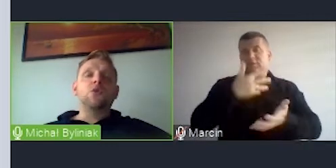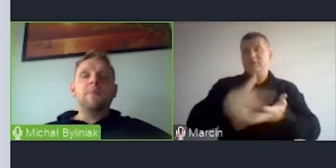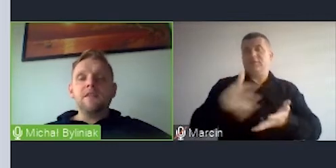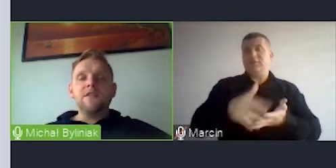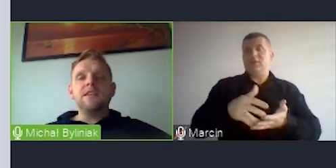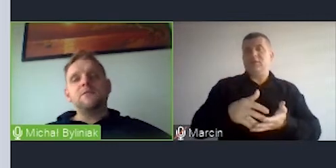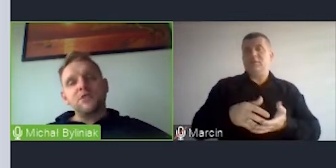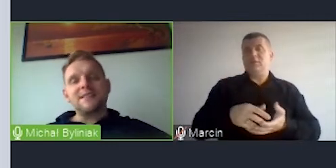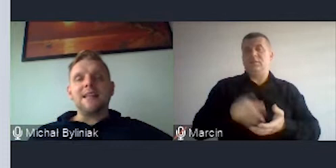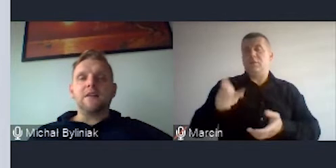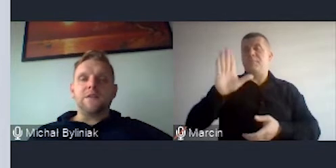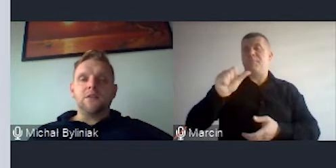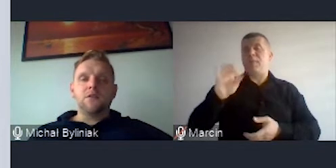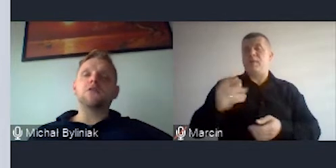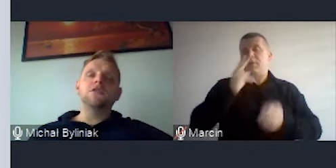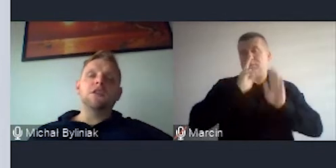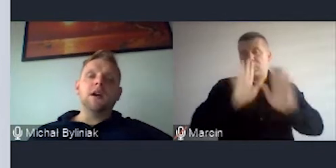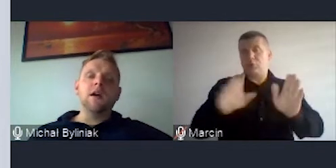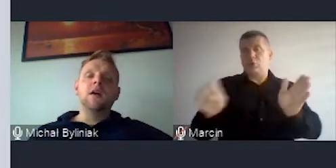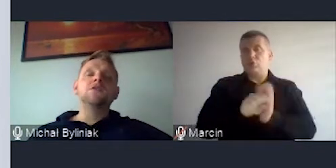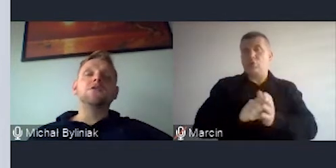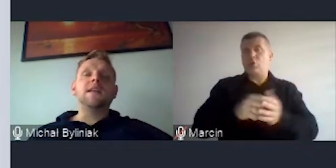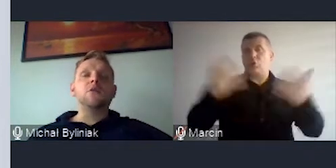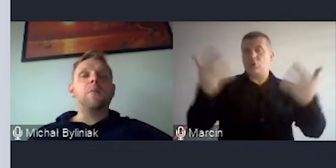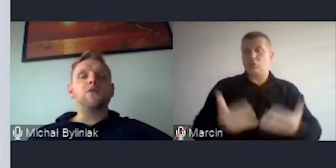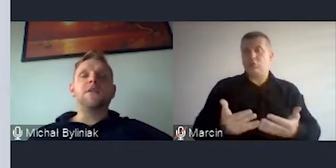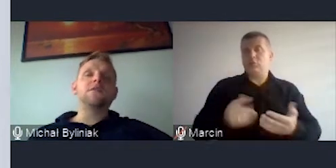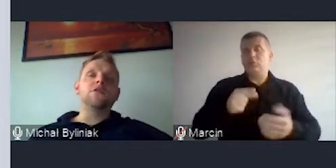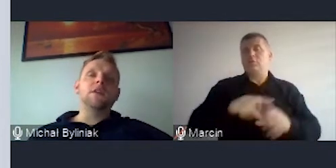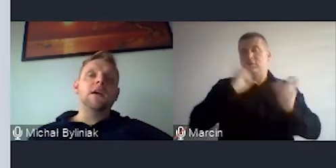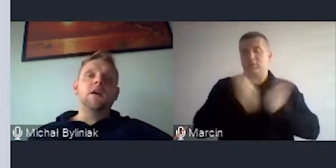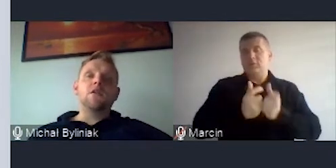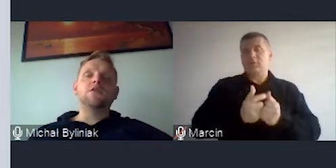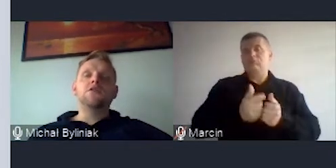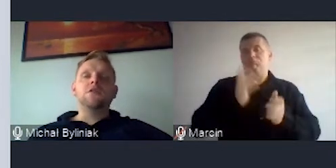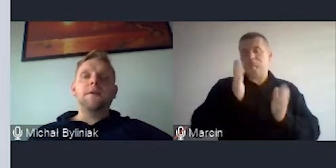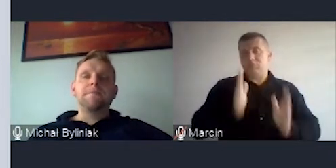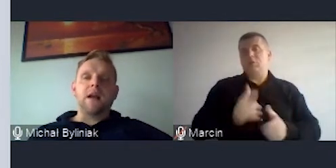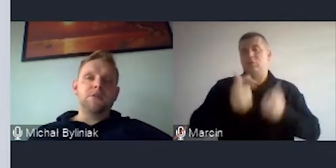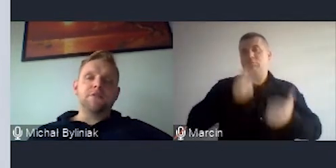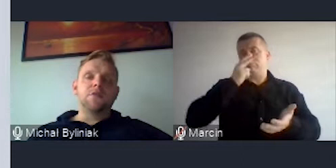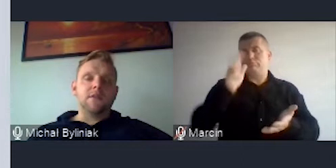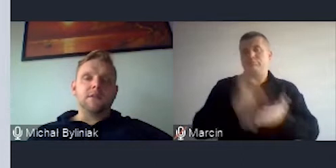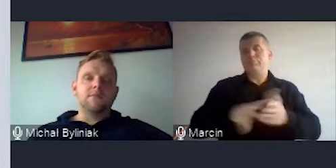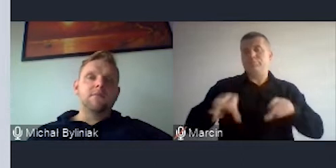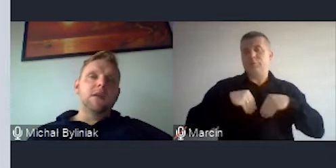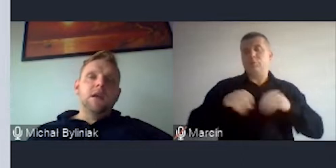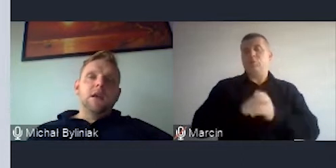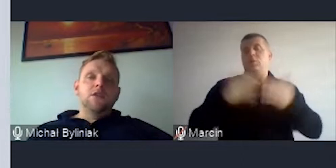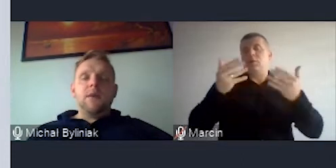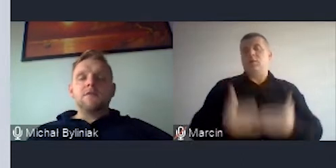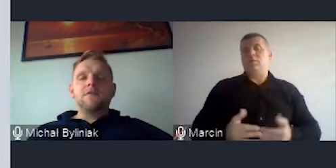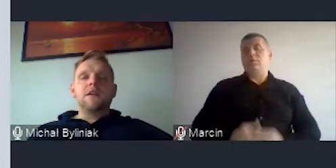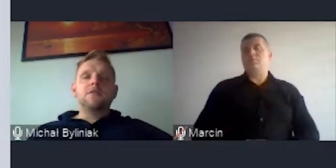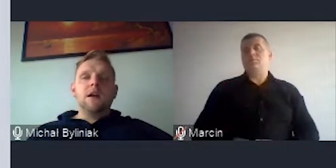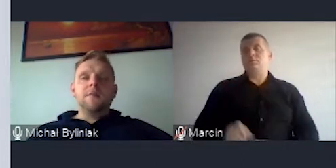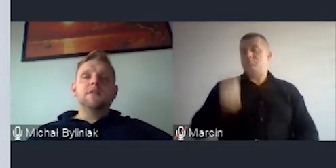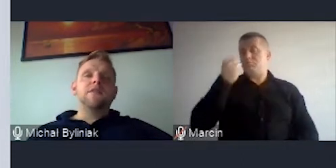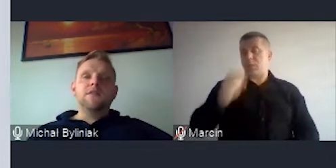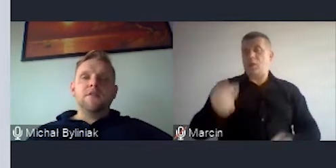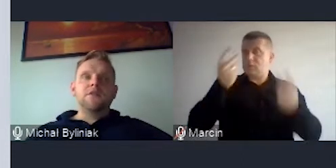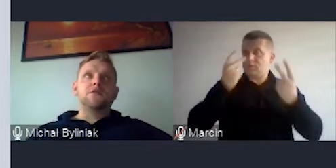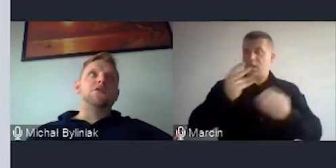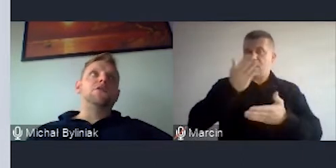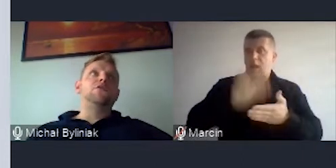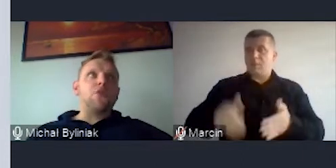które beneficjent przedstawi do rozliczenia, zostaną poświadczone, rozliczone, albo zrefundowane. To bardzo ważny element kwalifikowalności.